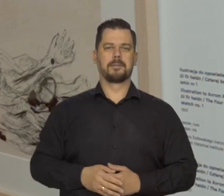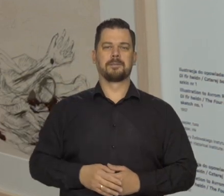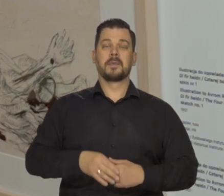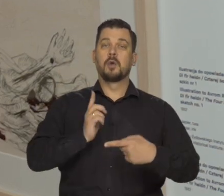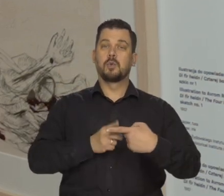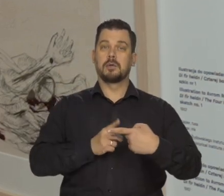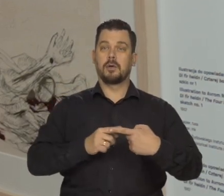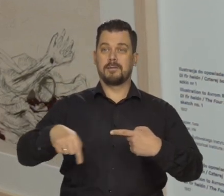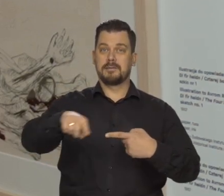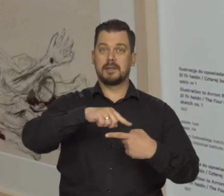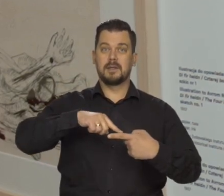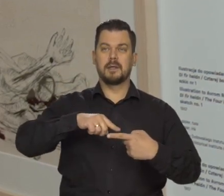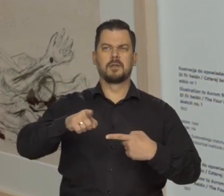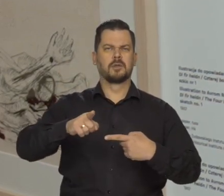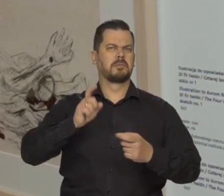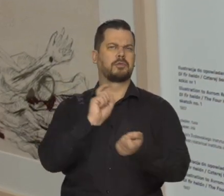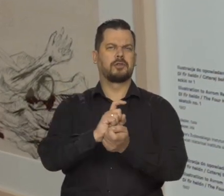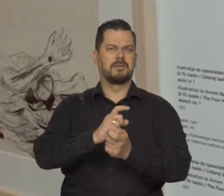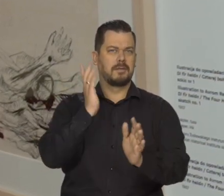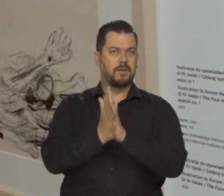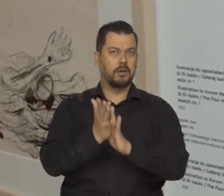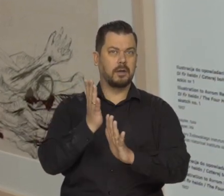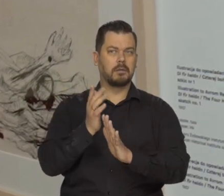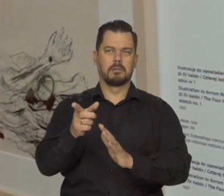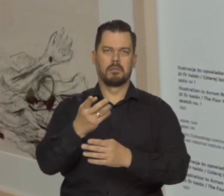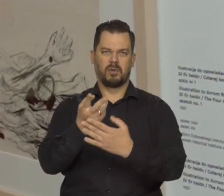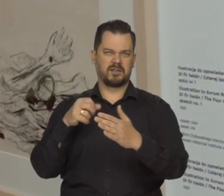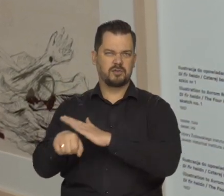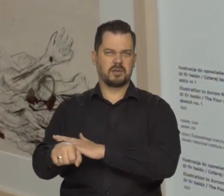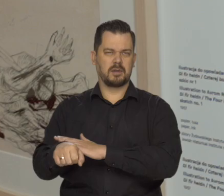Członkowie organizacji za swoją działalność antywojenną trafiali do więzienia.